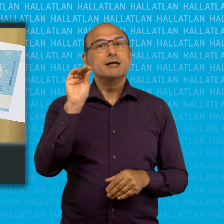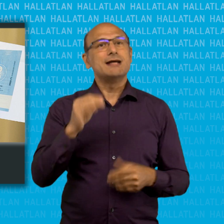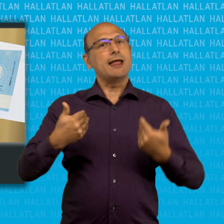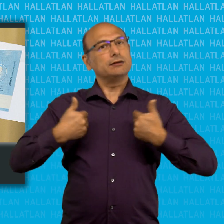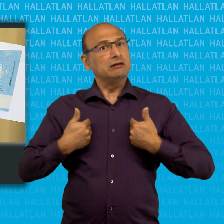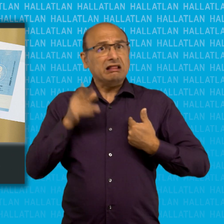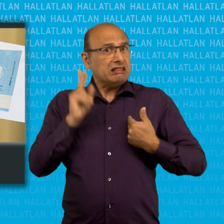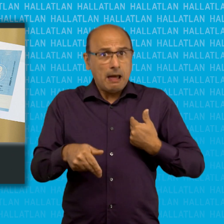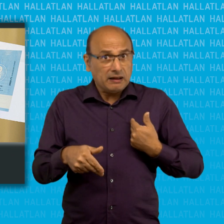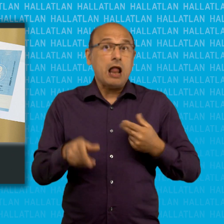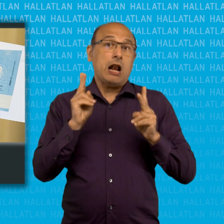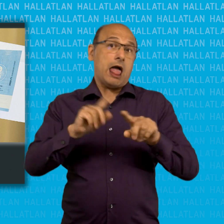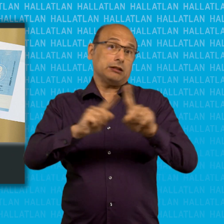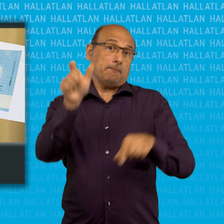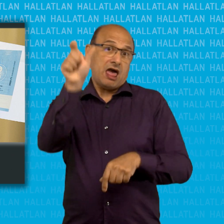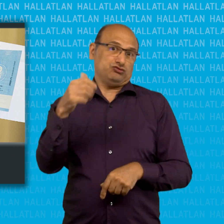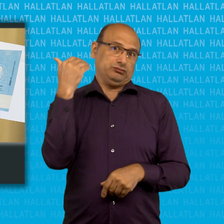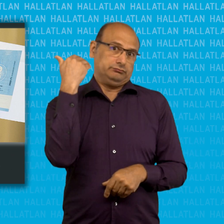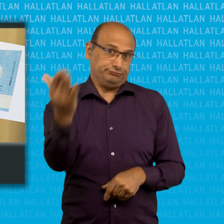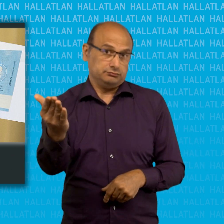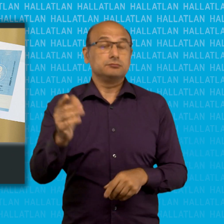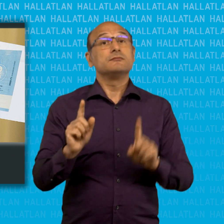a jogosult belátása szerint átadhatja,